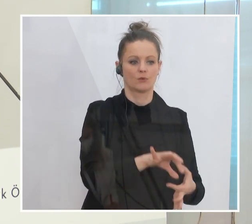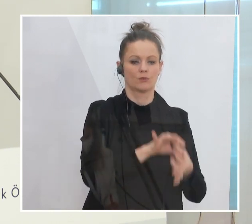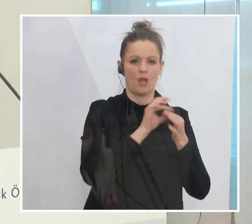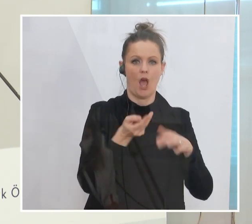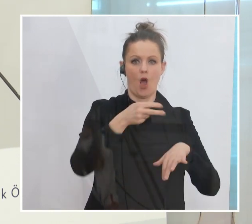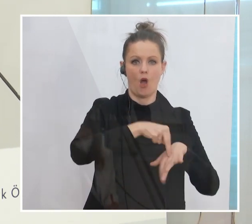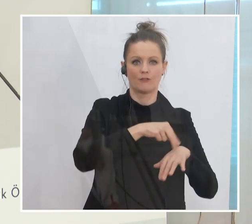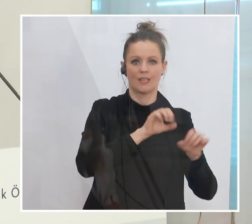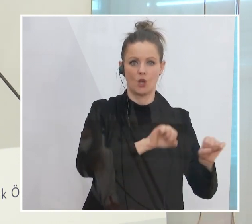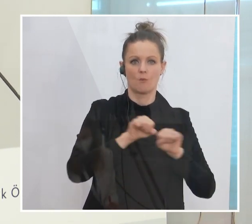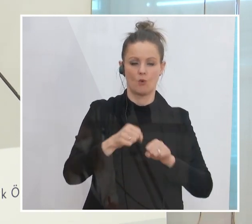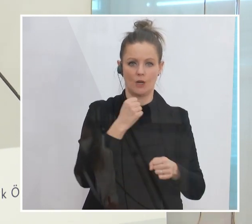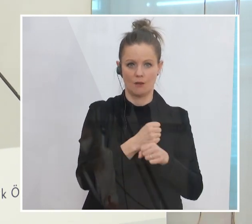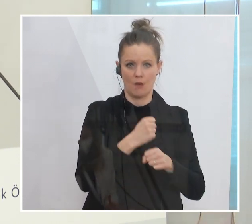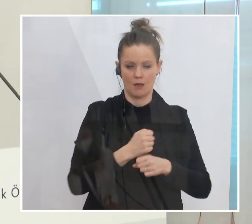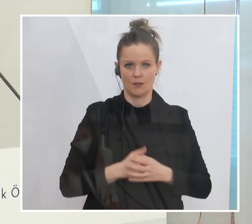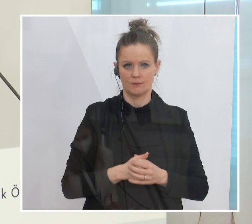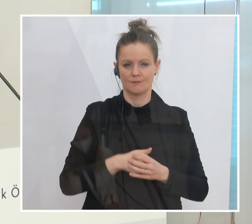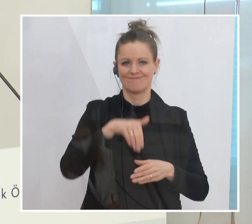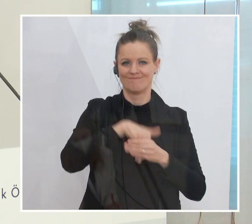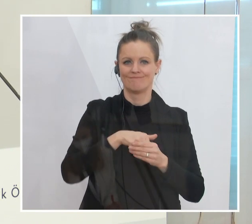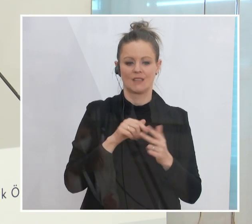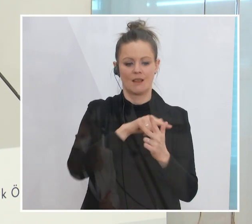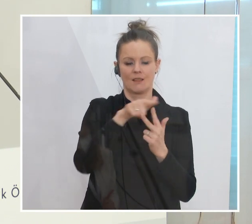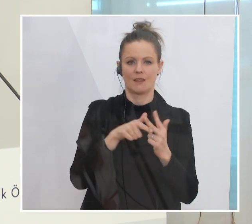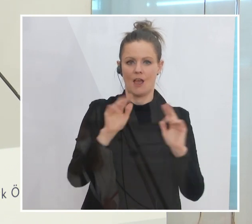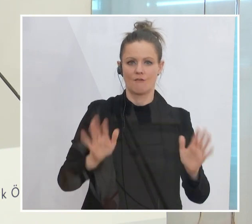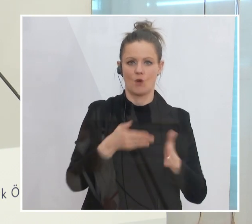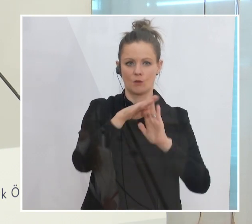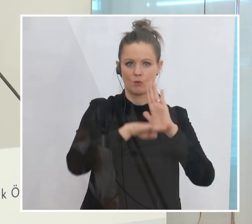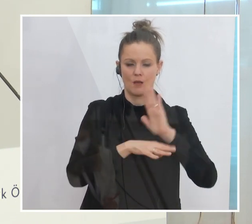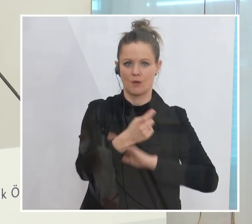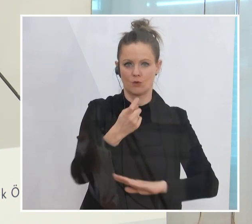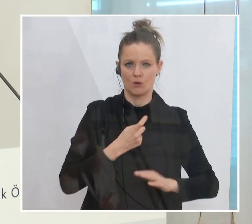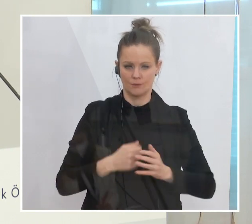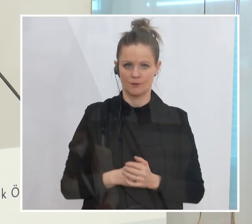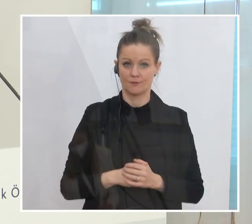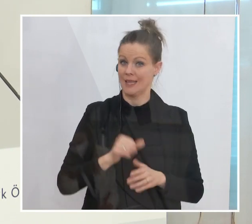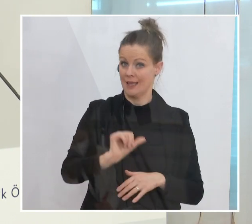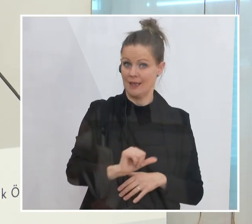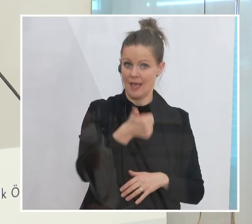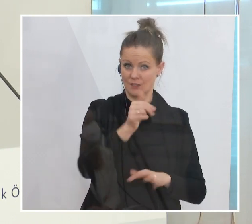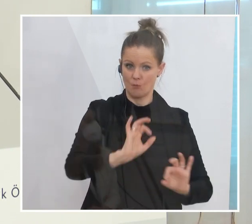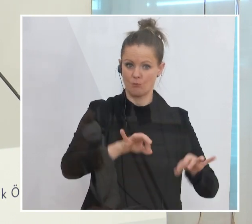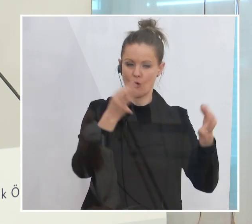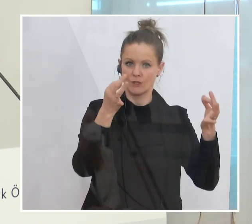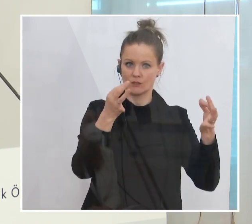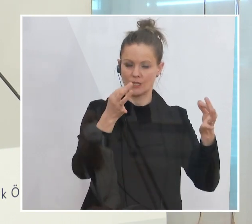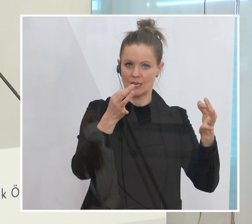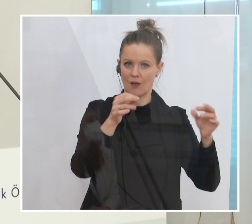Wir werden eben drei Förderprogramme auflegen. Wir werden als erstes professionelle Videoadaptionen